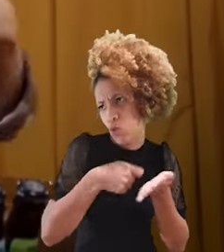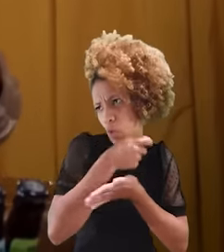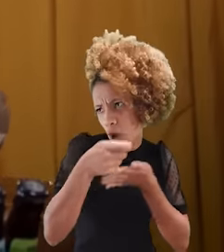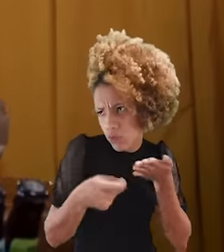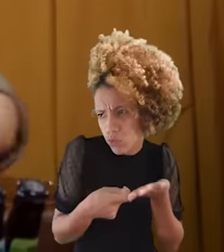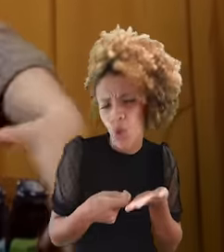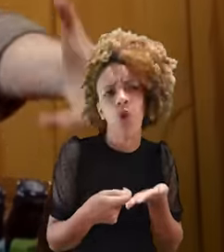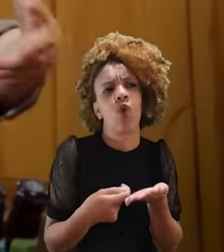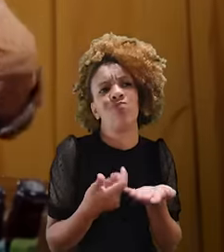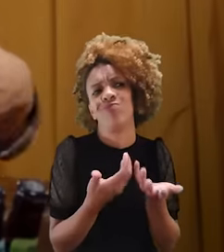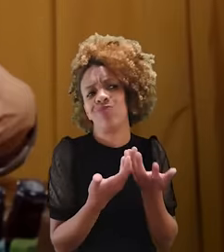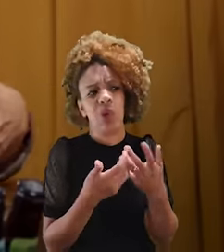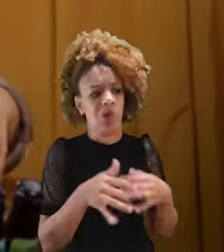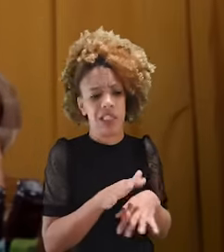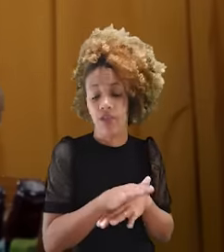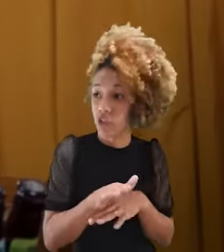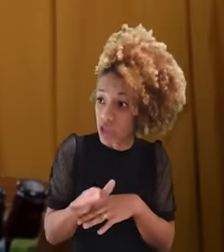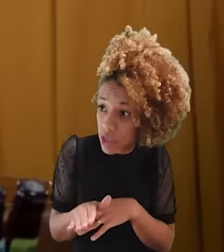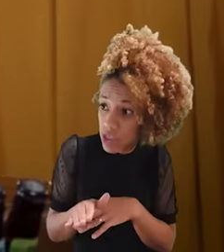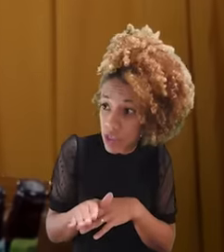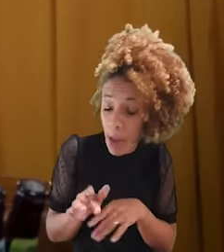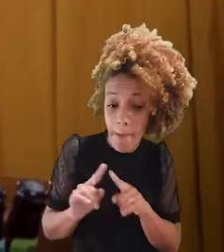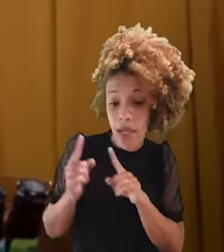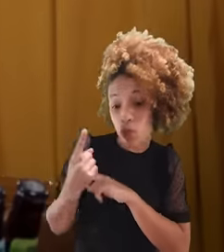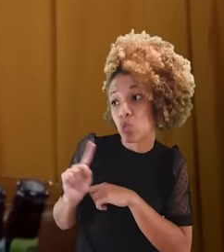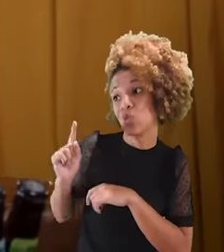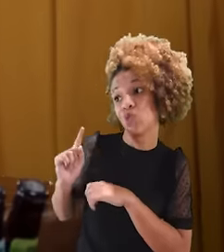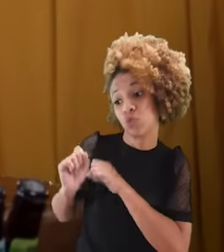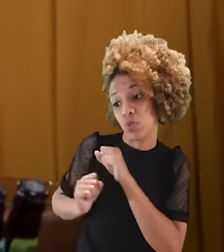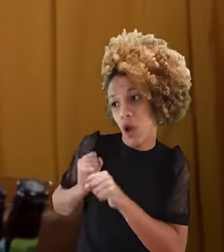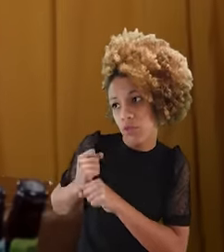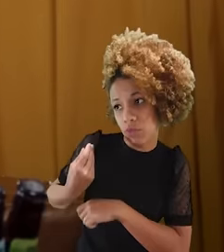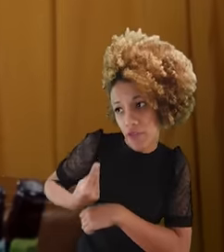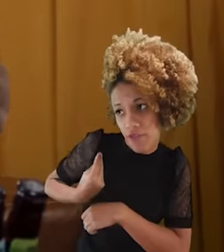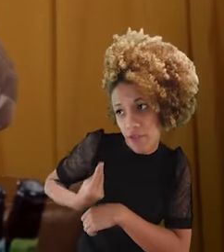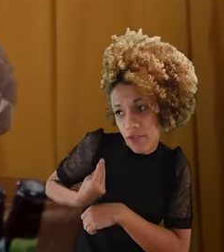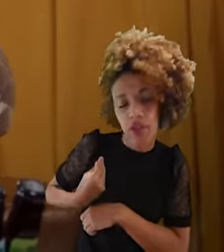Soturno não gostava de crianças no último ano de sua vida se vai dar uma volta para respirar um ar